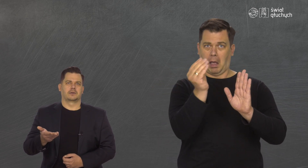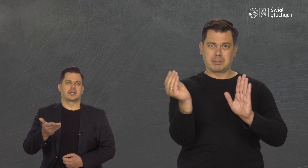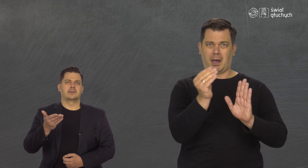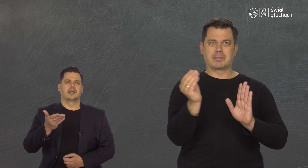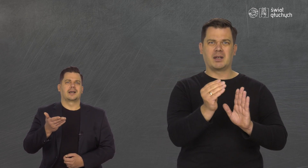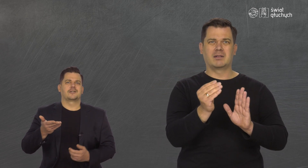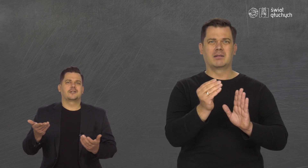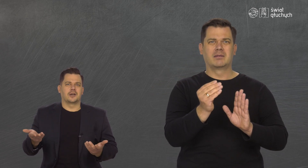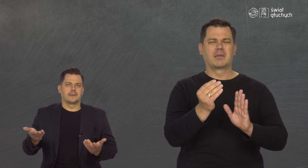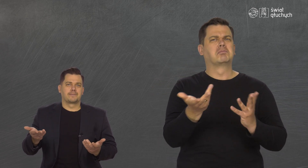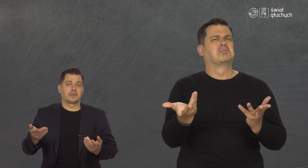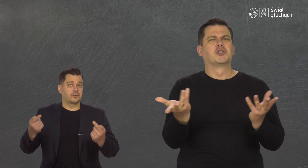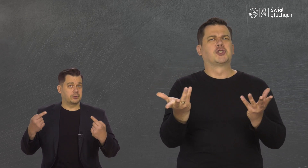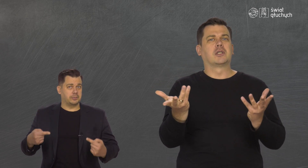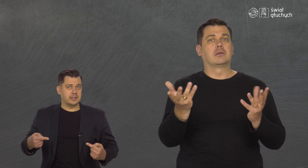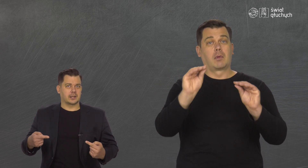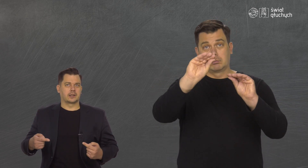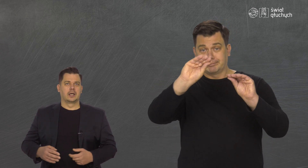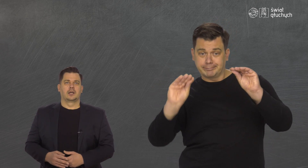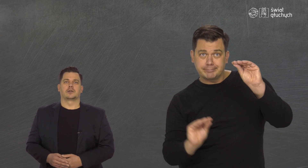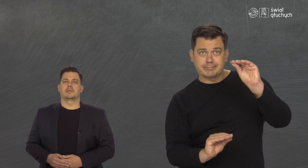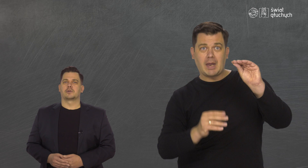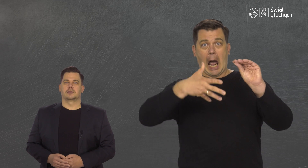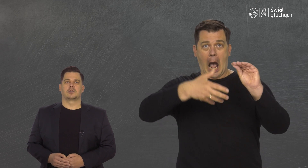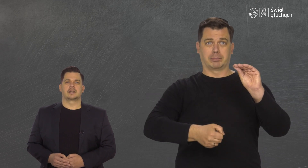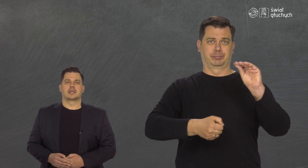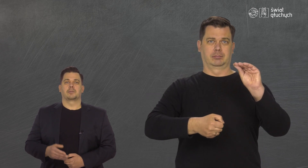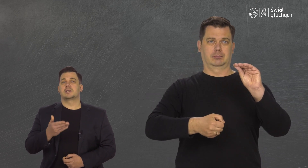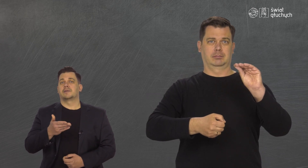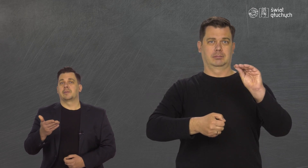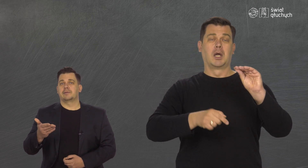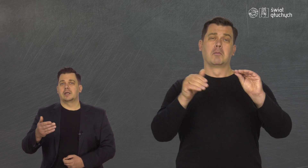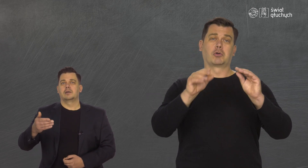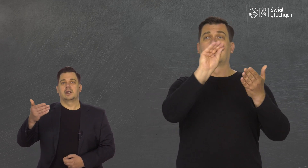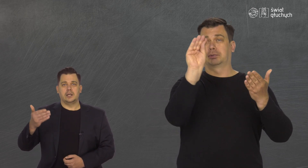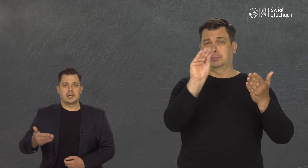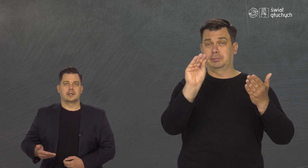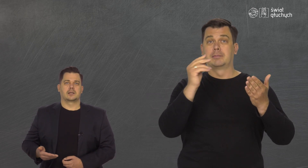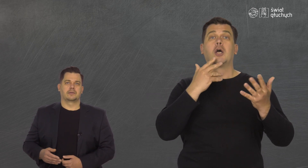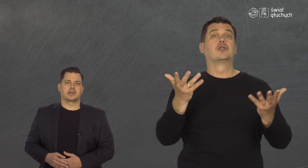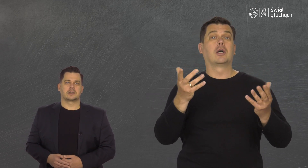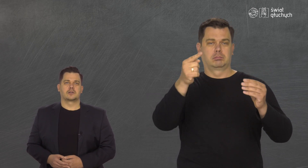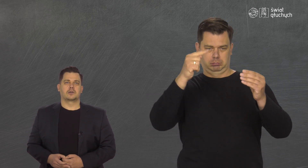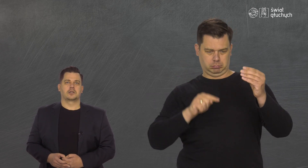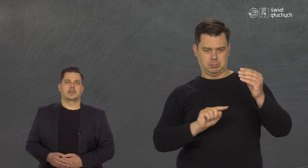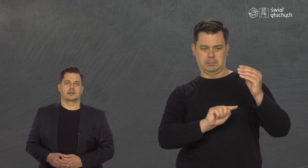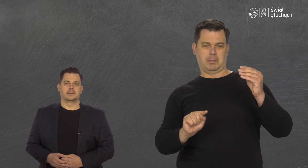To w takim razie gdzie? W przypisach. To tam możemy dodać zdanie: „podstawa prawna” i dalej cały wykaz co, gdzie i kiedy.